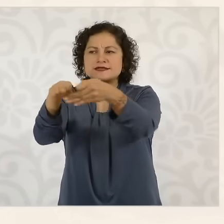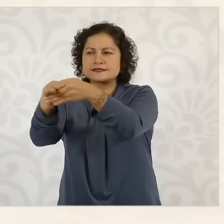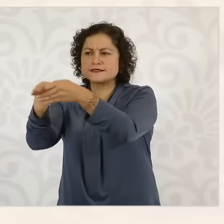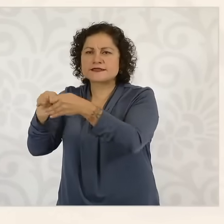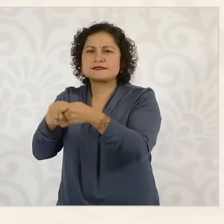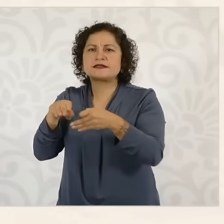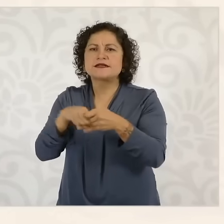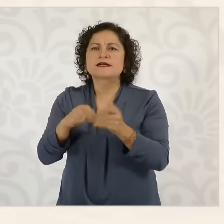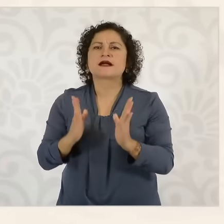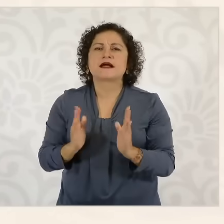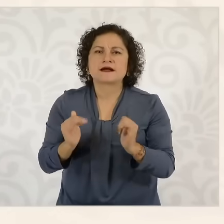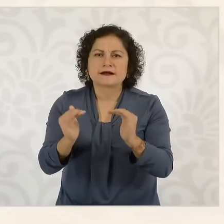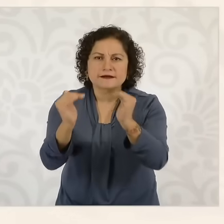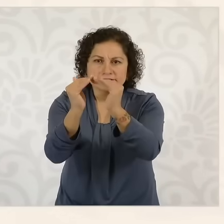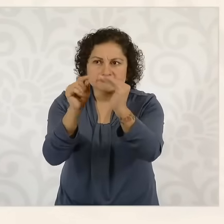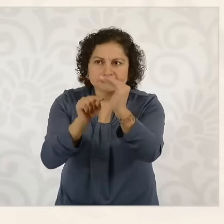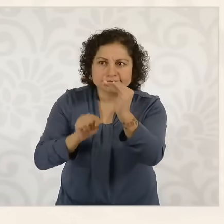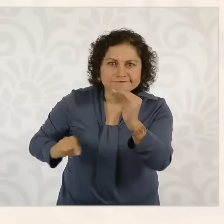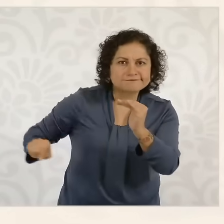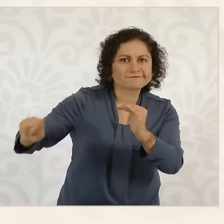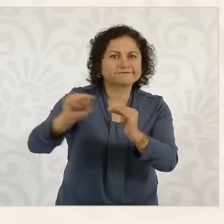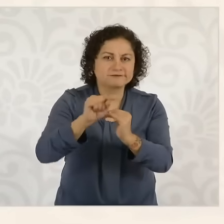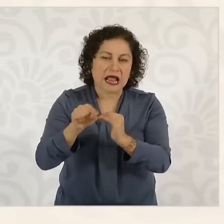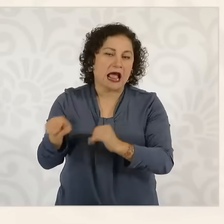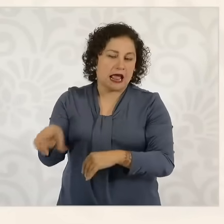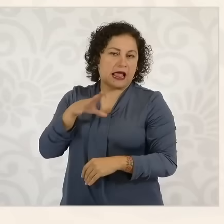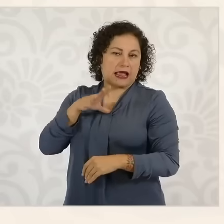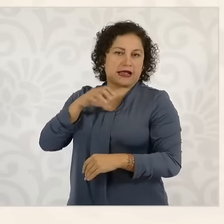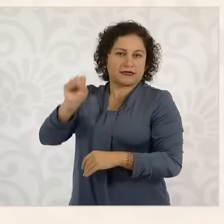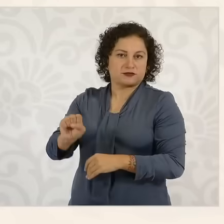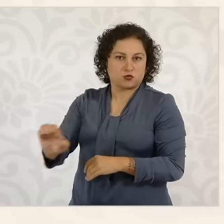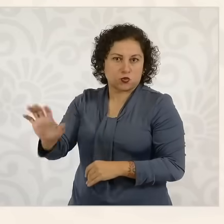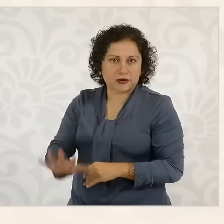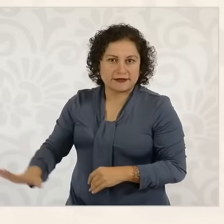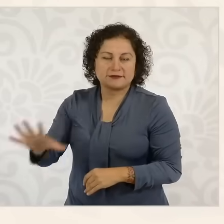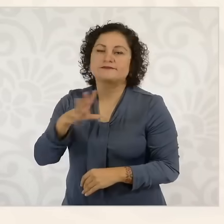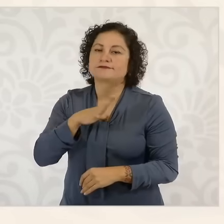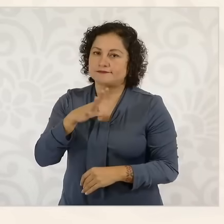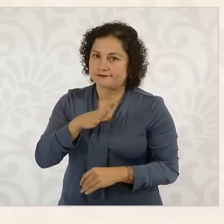arcológicas de precisamente en nuestra península de Yucatán. Estos hoteles tenemos dos por estado,